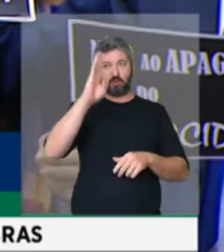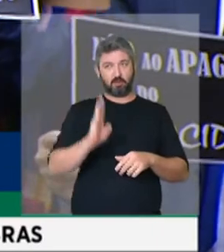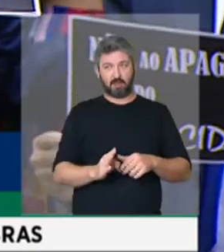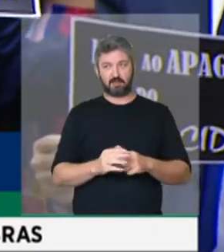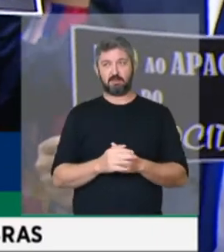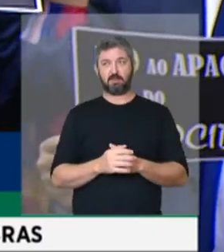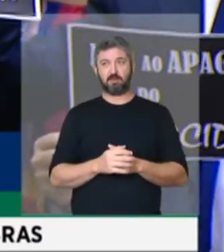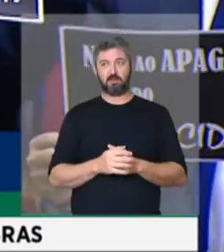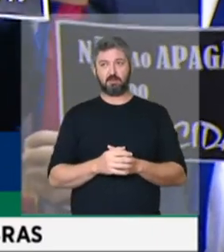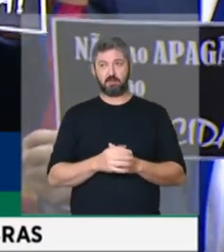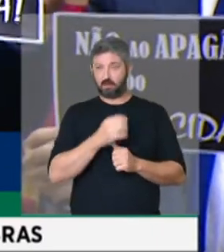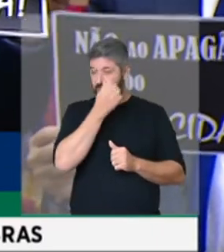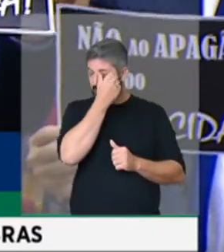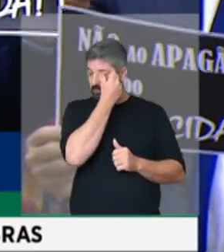TRANSMITE MAIS DE 50% DA ENERGIA BRASILEIRA. UMA